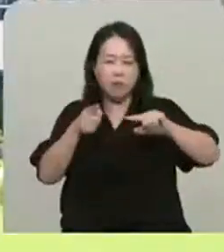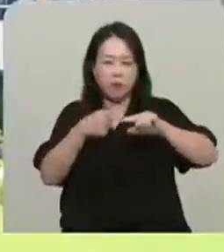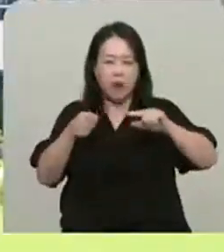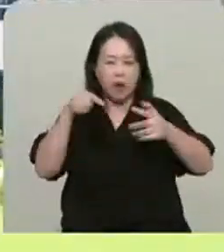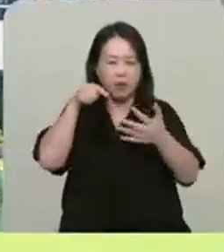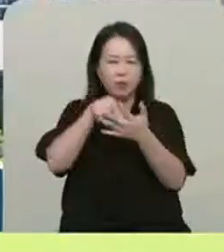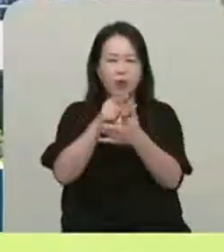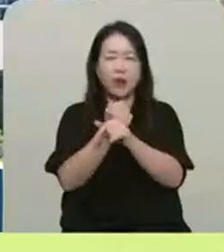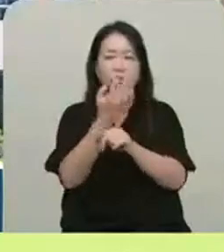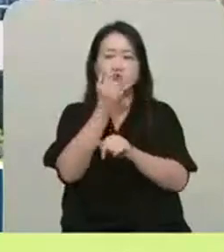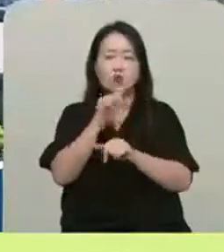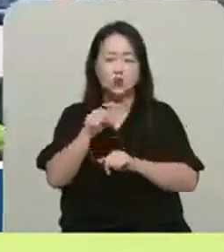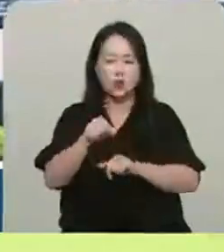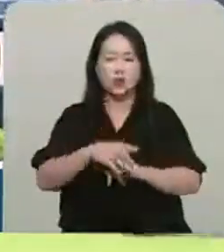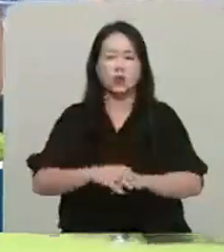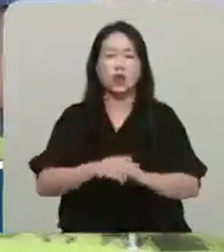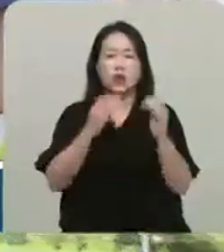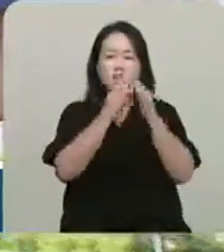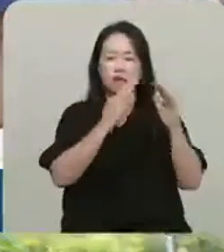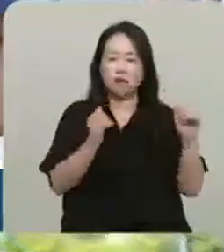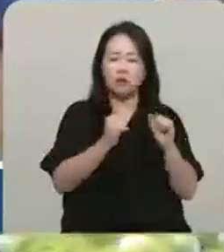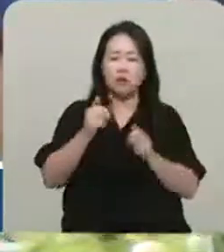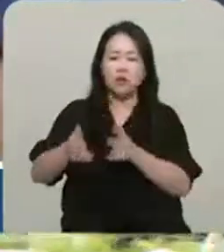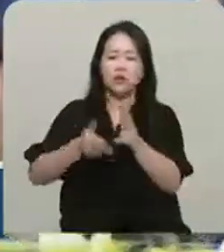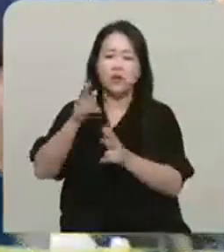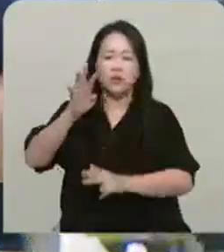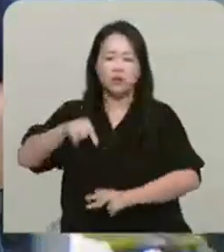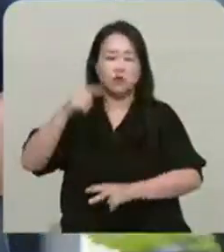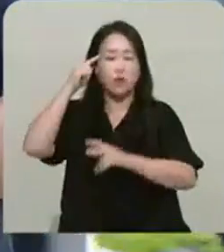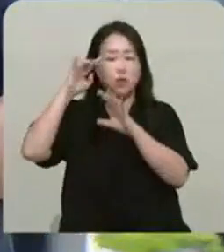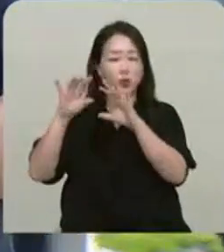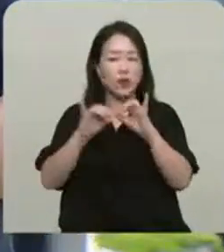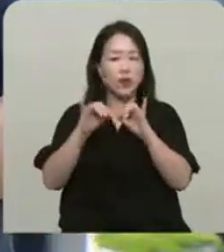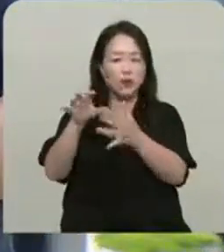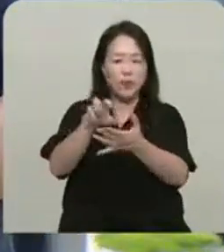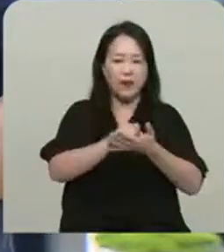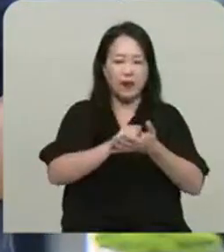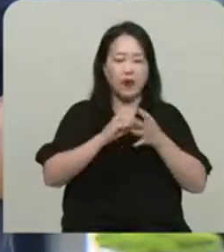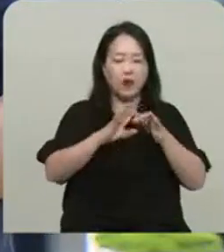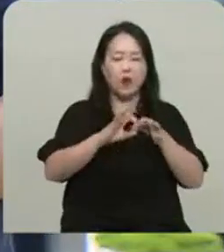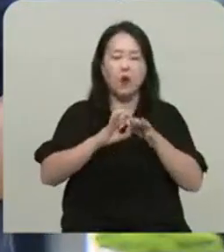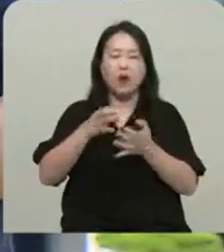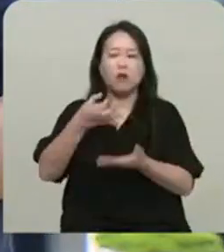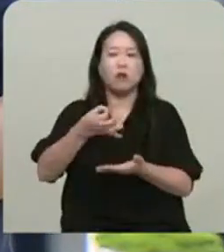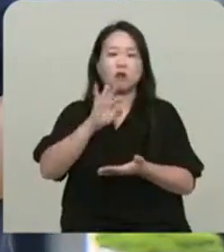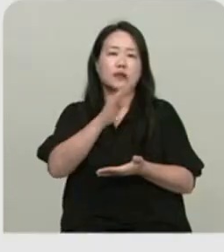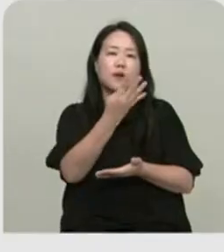전라북도는 산업부의 동의를 얻어 기재부에 관련 예산 4백여억 원을 신청한 것으로 알려졌습니다.